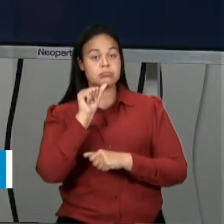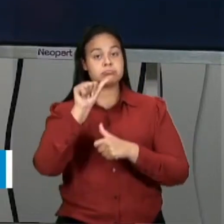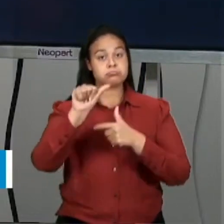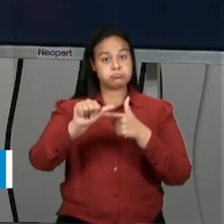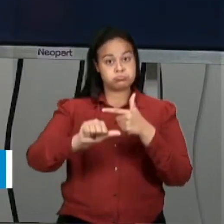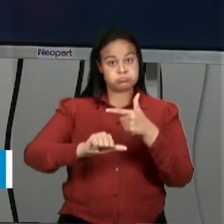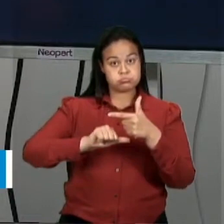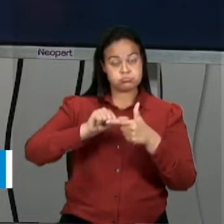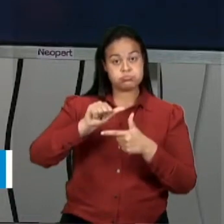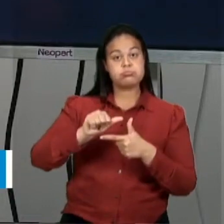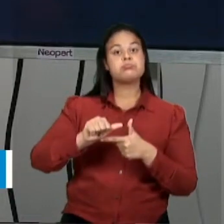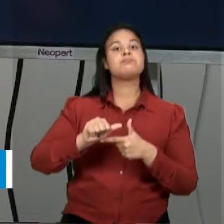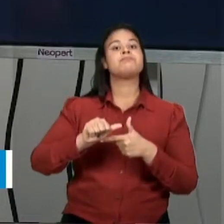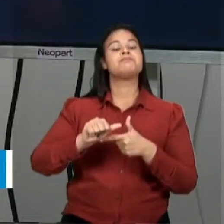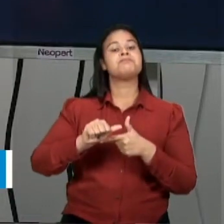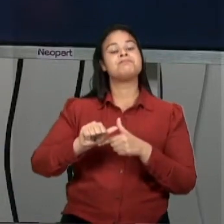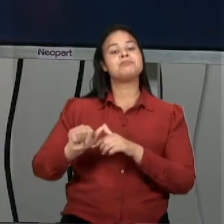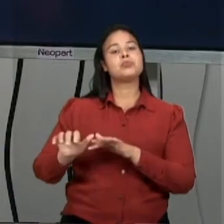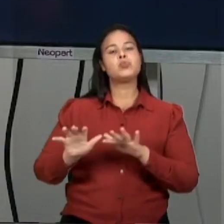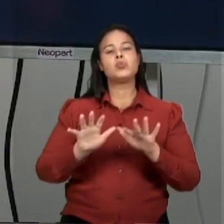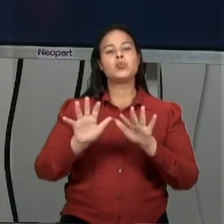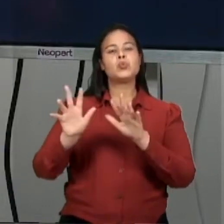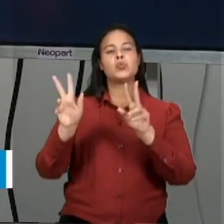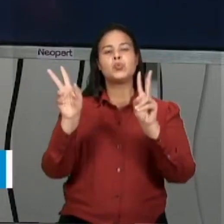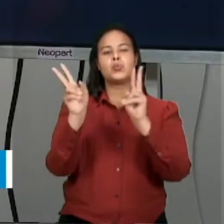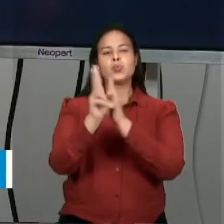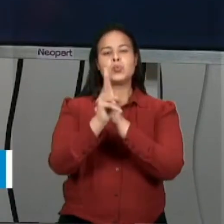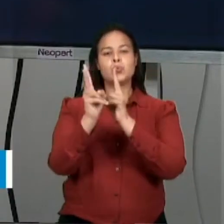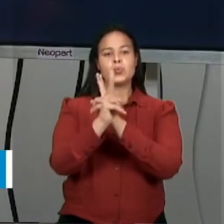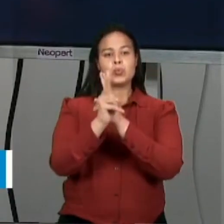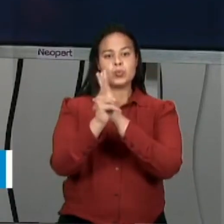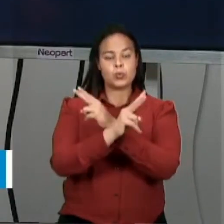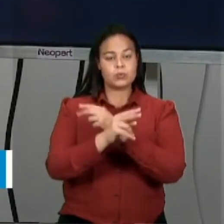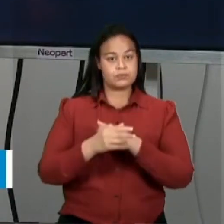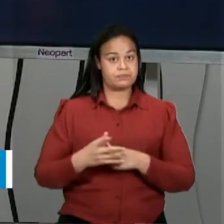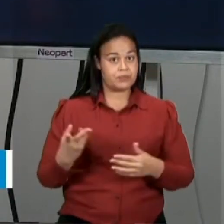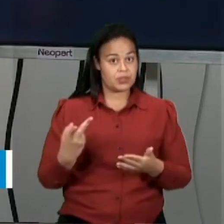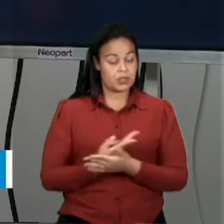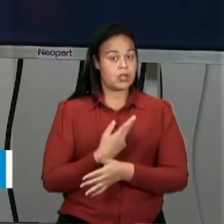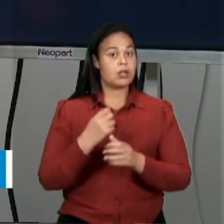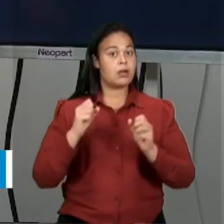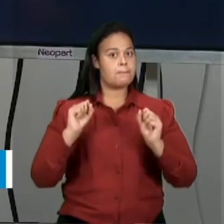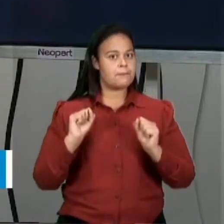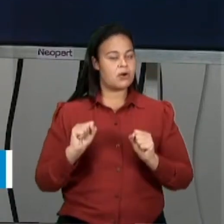gasosa. A vaporização ela pode ocorrer por três processos